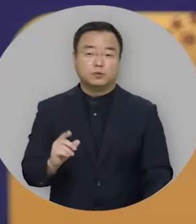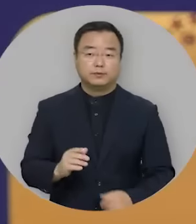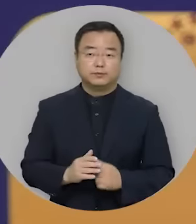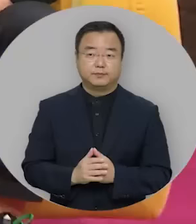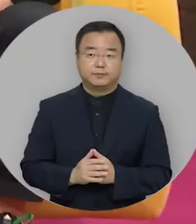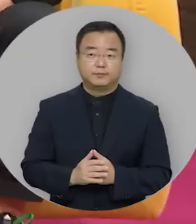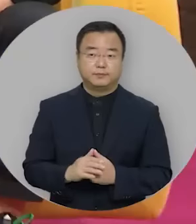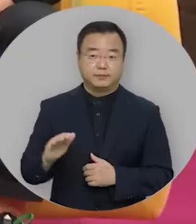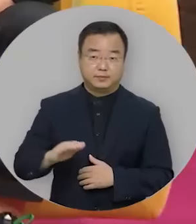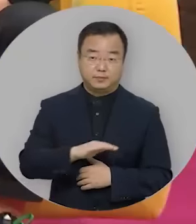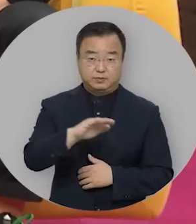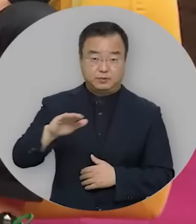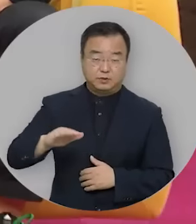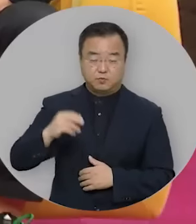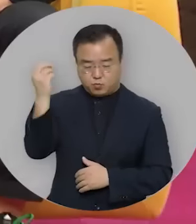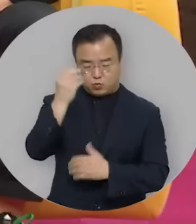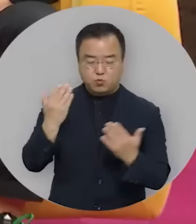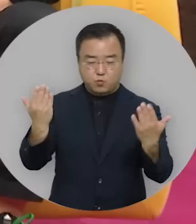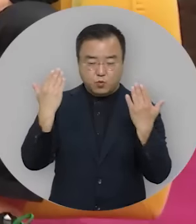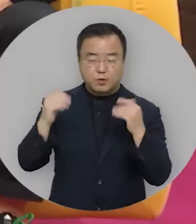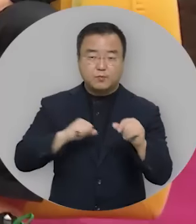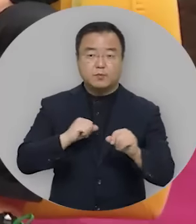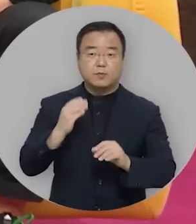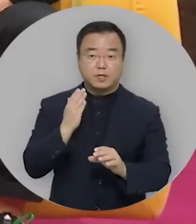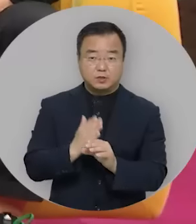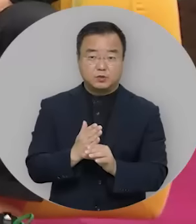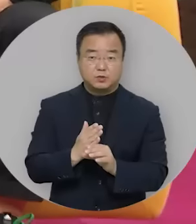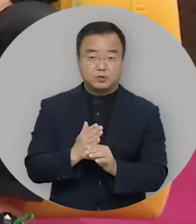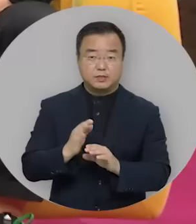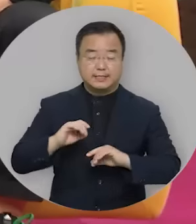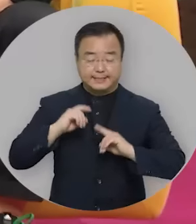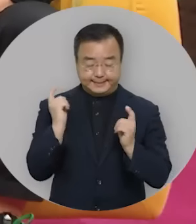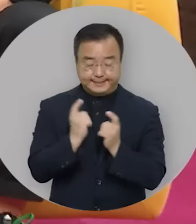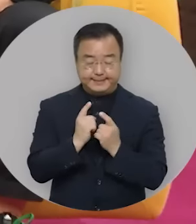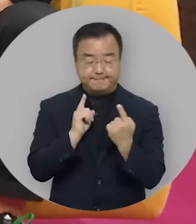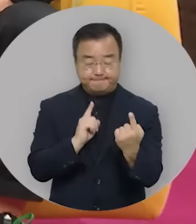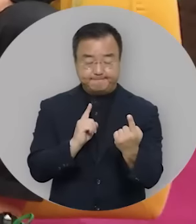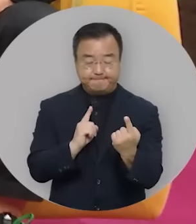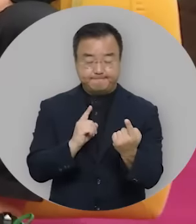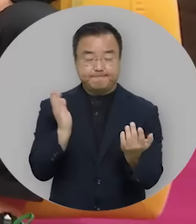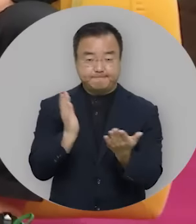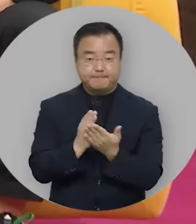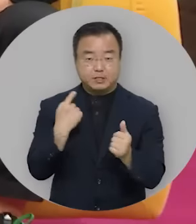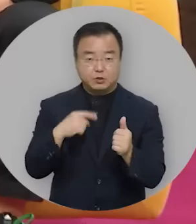우리 대구이룸고등학교에서 실시하고 있는 개별화 교육 계획을 통한